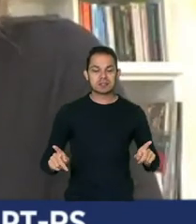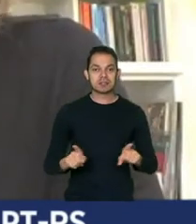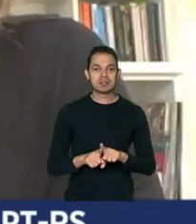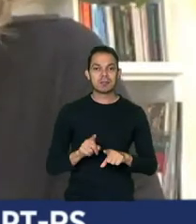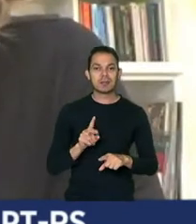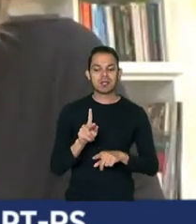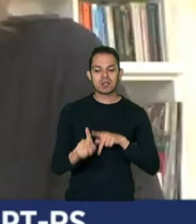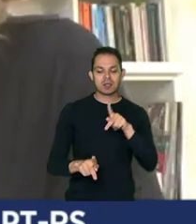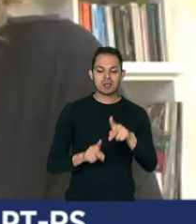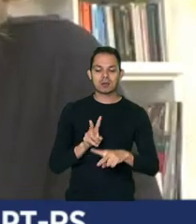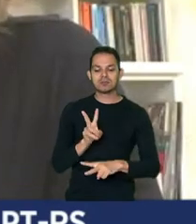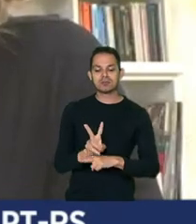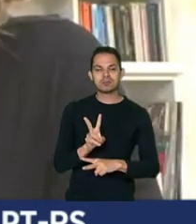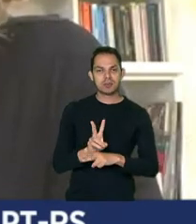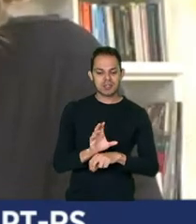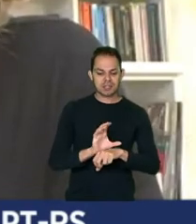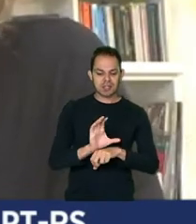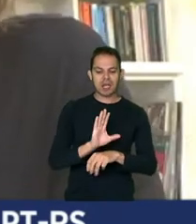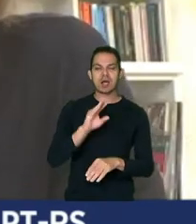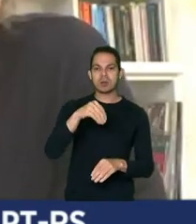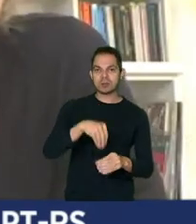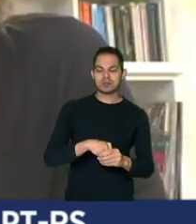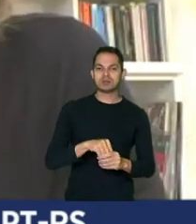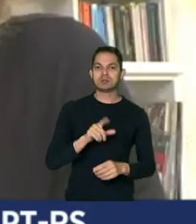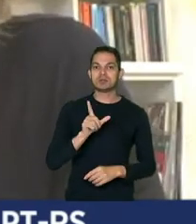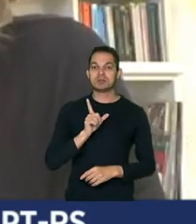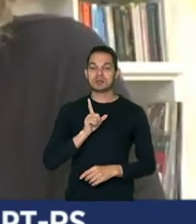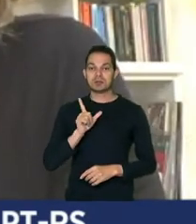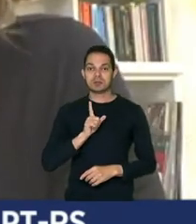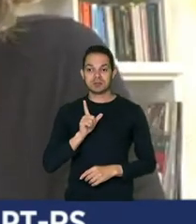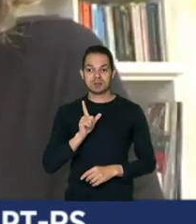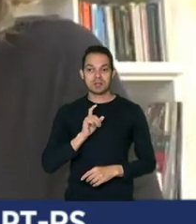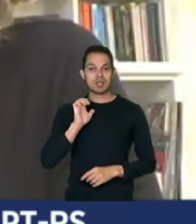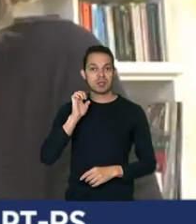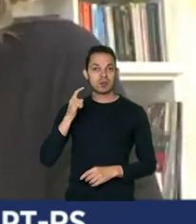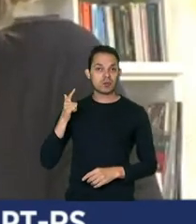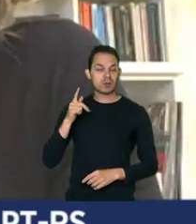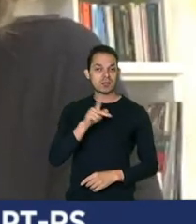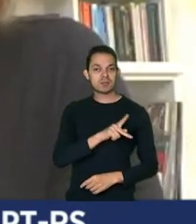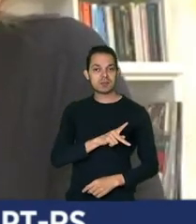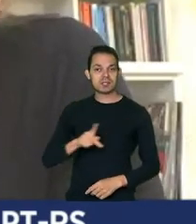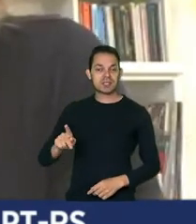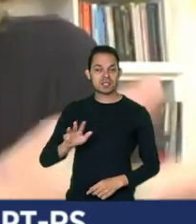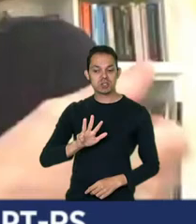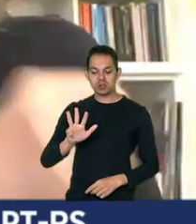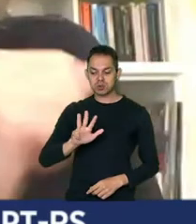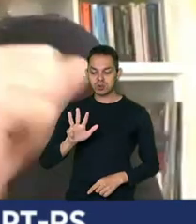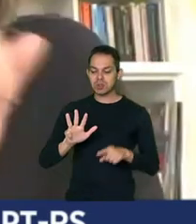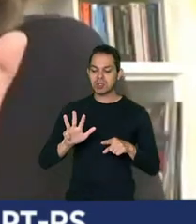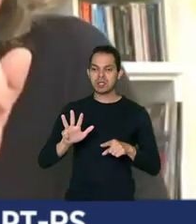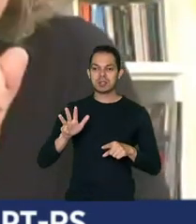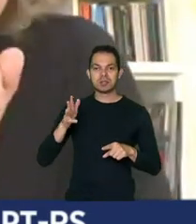OFENSIVA BÉ LICA. A DEFESA DA PAZ E DA AUTODETERMINAÇÃO DA CONSTITUIÇÃO BRASILEIRA. COMO DISSE O NOSSO EX-PRESIDENTE LULA QUE FOI